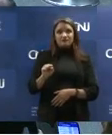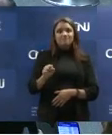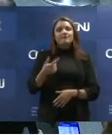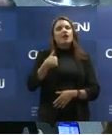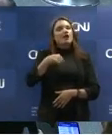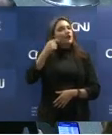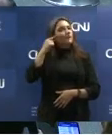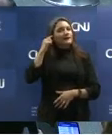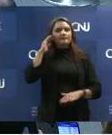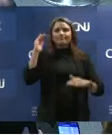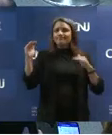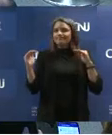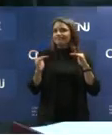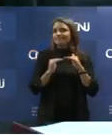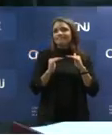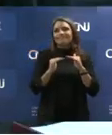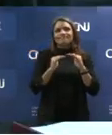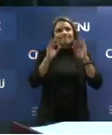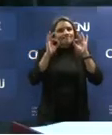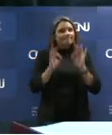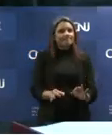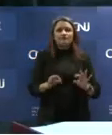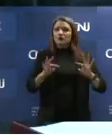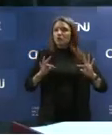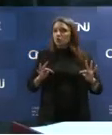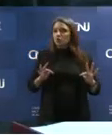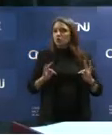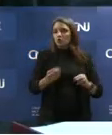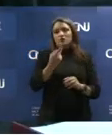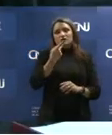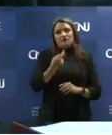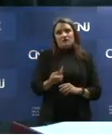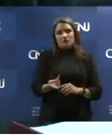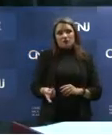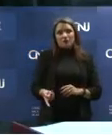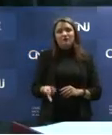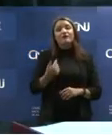Enfim, todas as palavras de Vossa Excelência também sou juiz de carreira, como vossa excelência sabe.